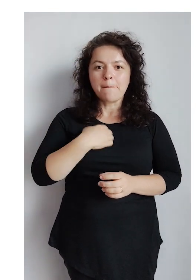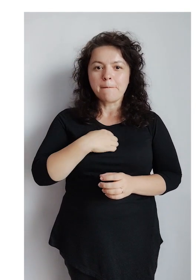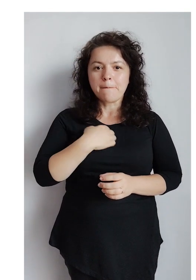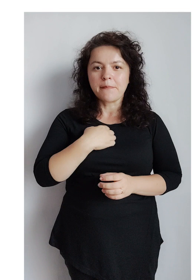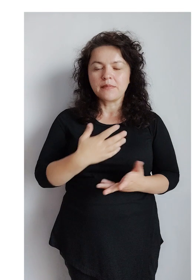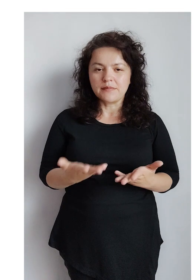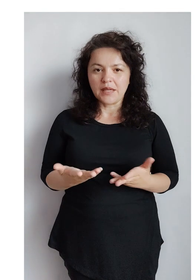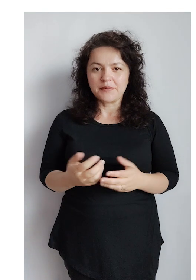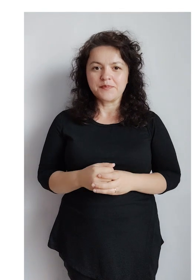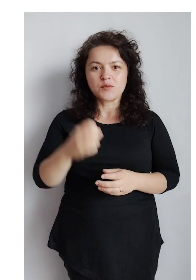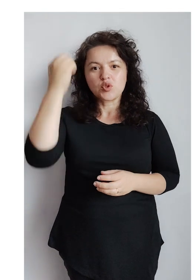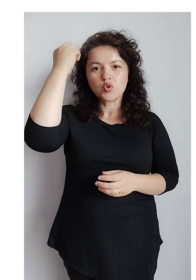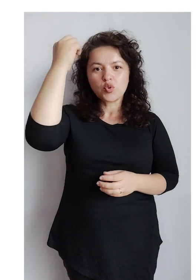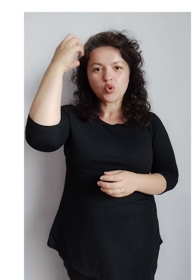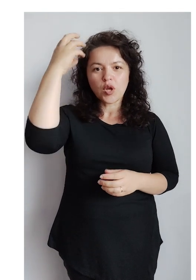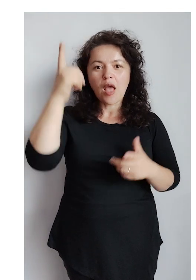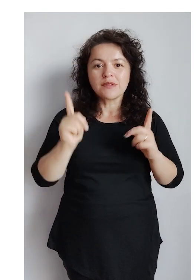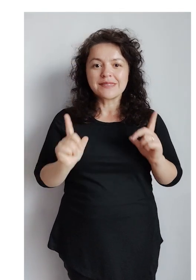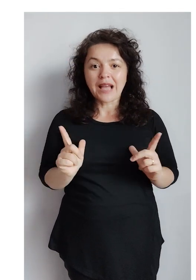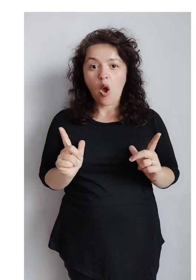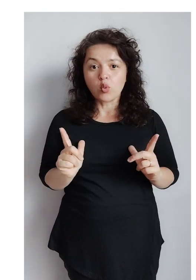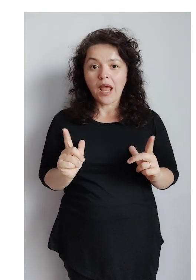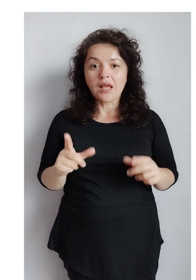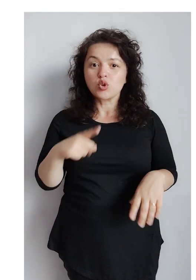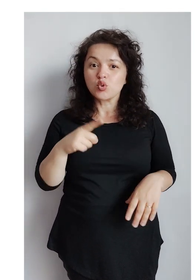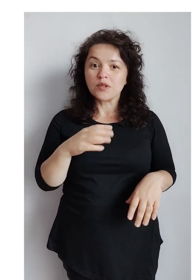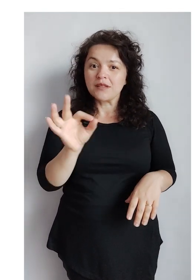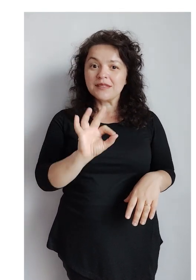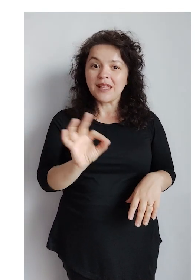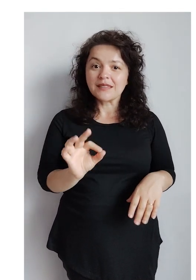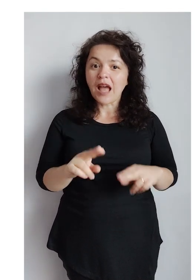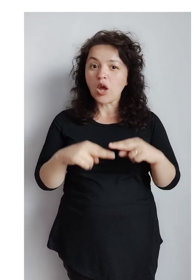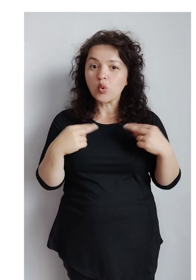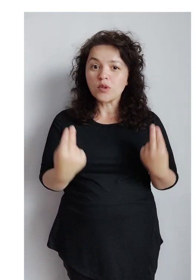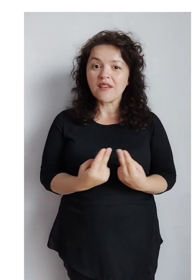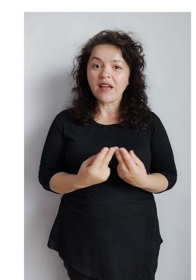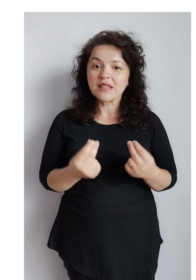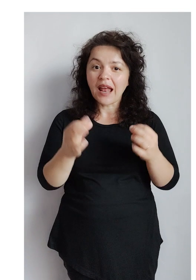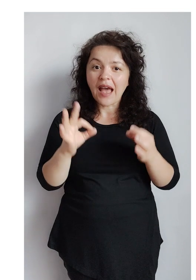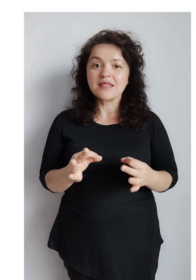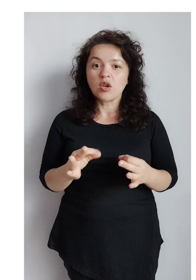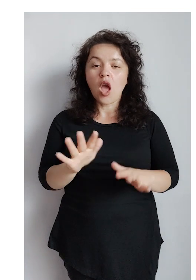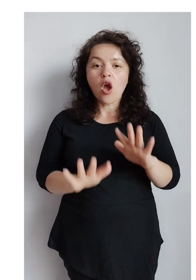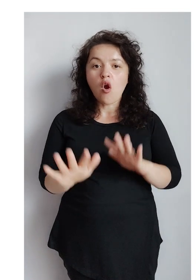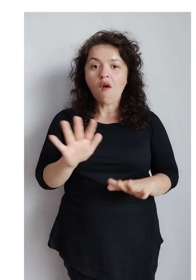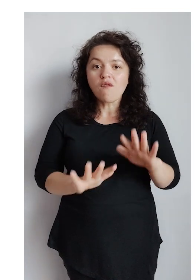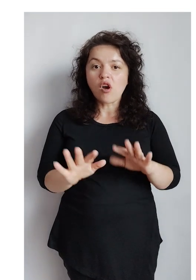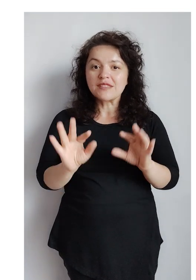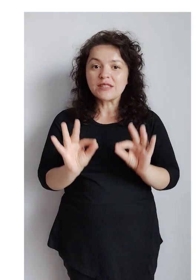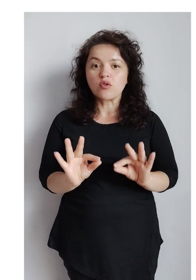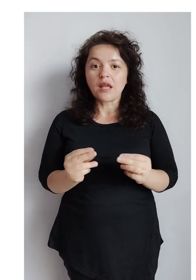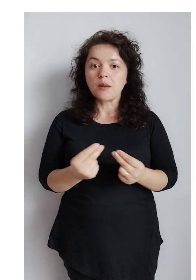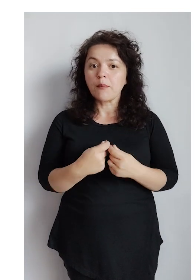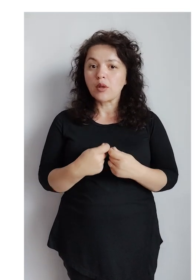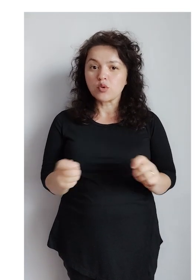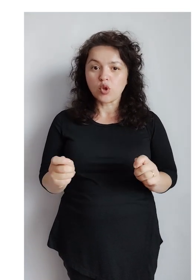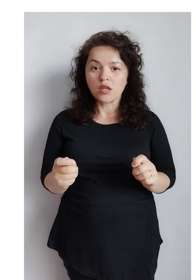Dușurile cu scaune sunt exemple bune de design universal, asigurând confort și siguranță pentru toată lumea